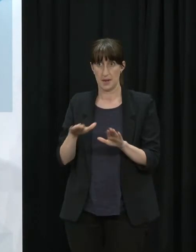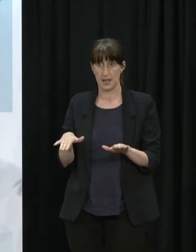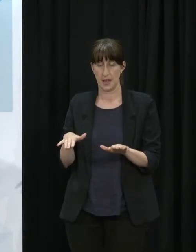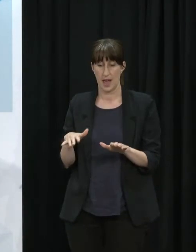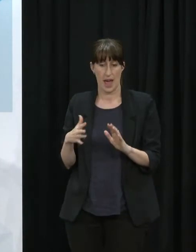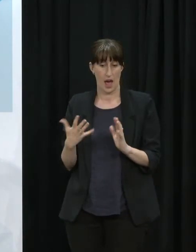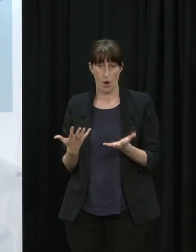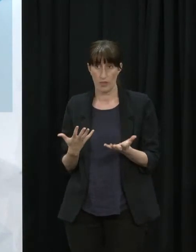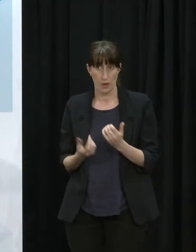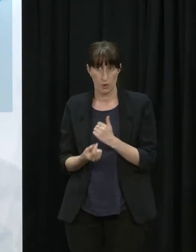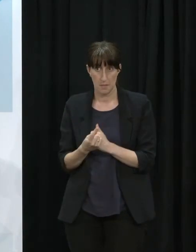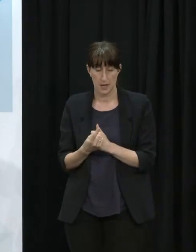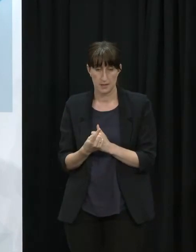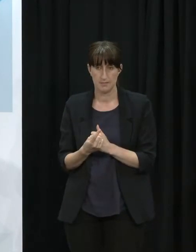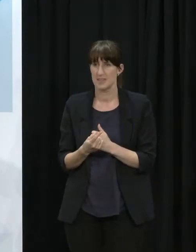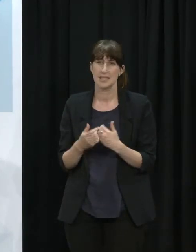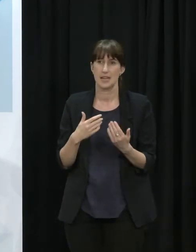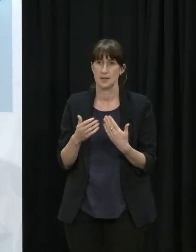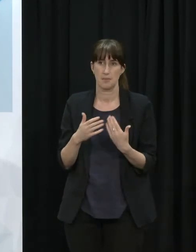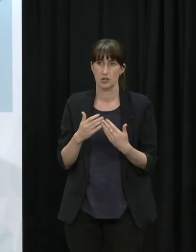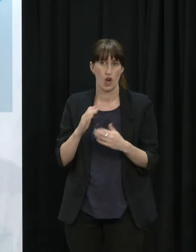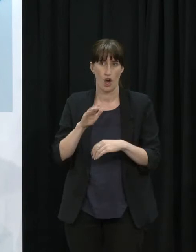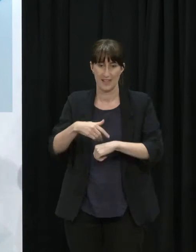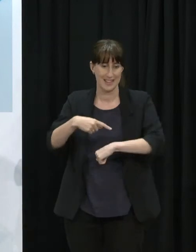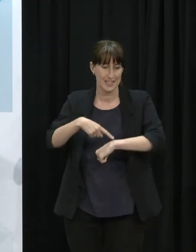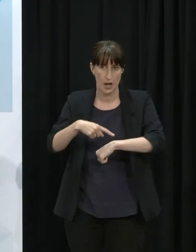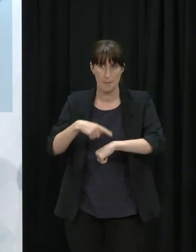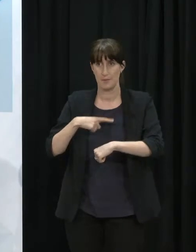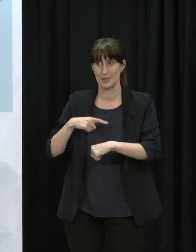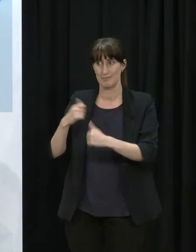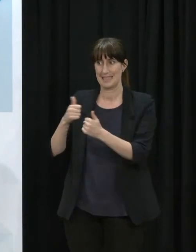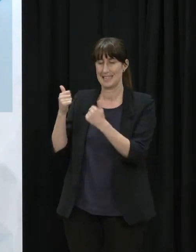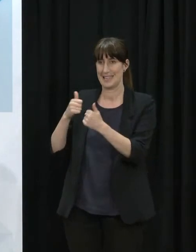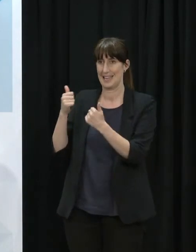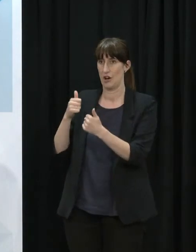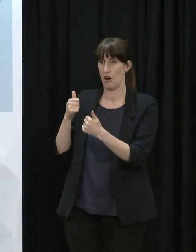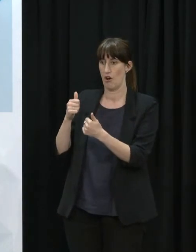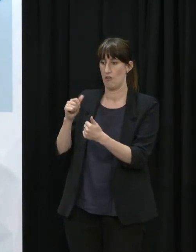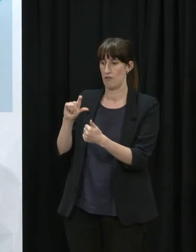to tatou marena ko ki Me whakarite te kano kano mate mo